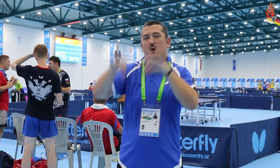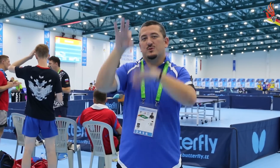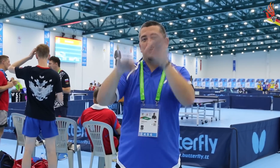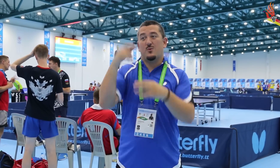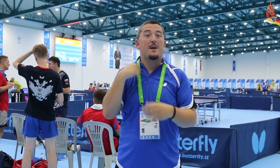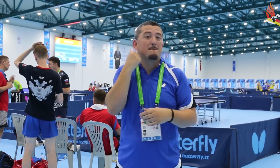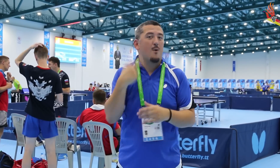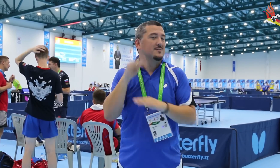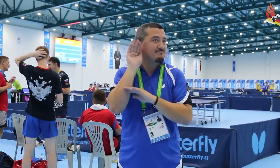Die Auslosung ist dann morgen.